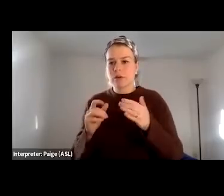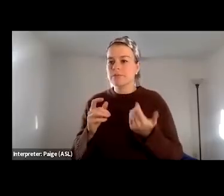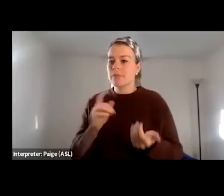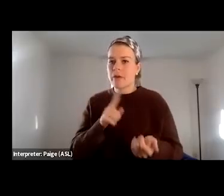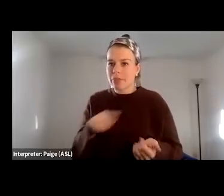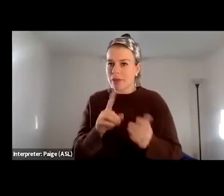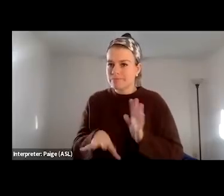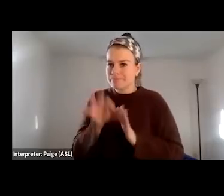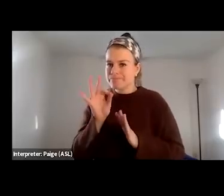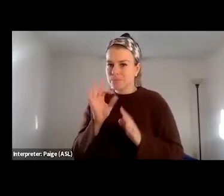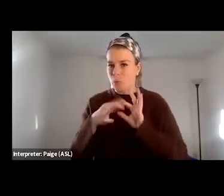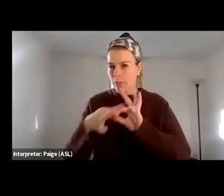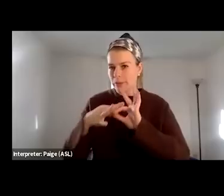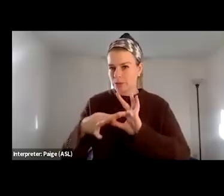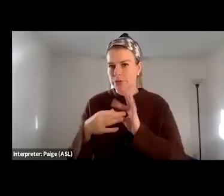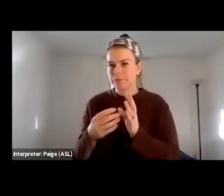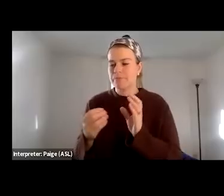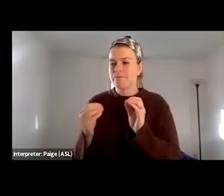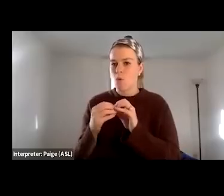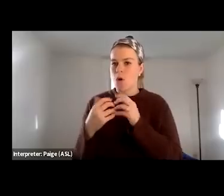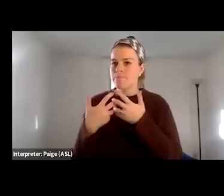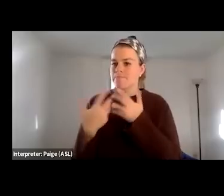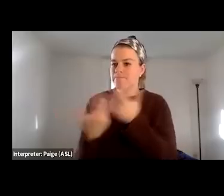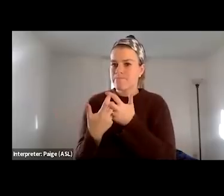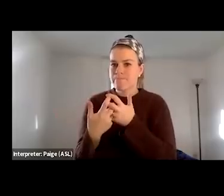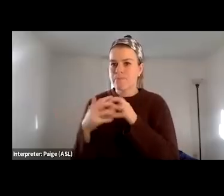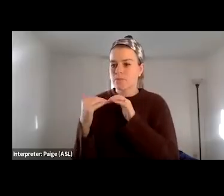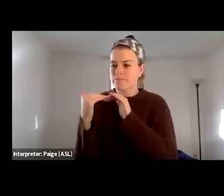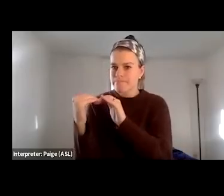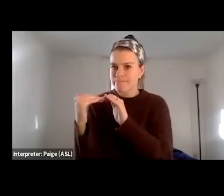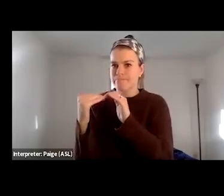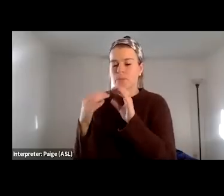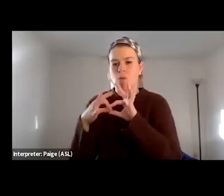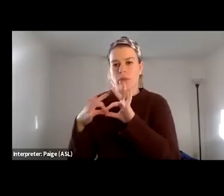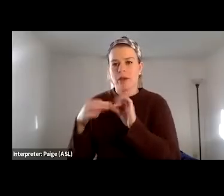que impliquen un estilo más horizontal de relacionarse y no siempre de arriba hacia abajo